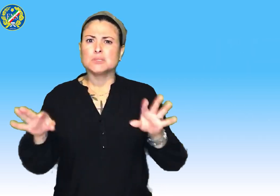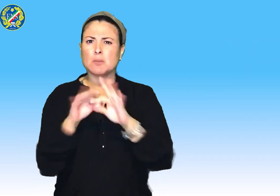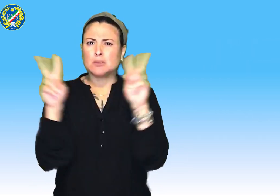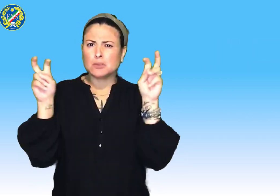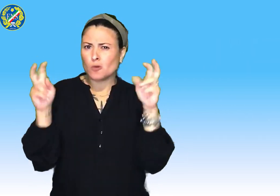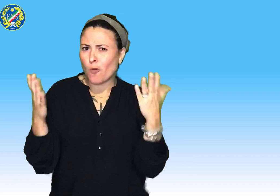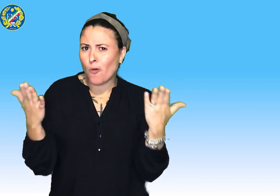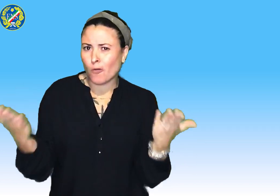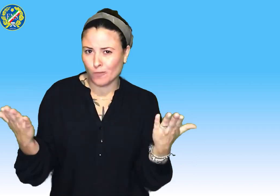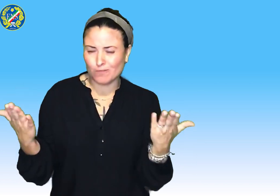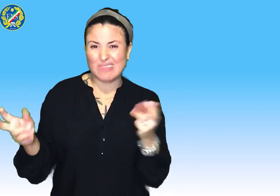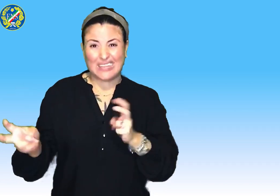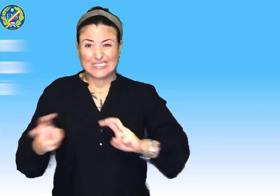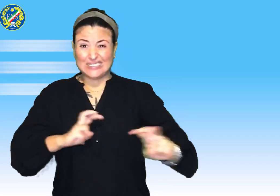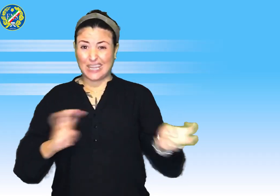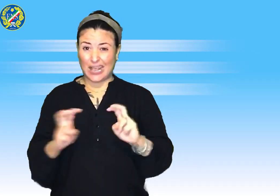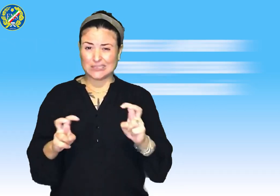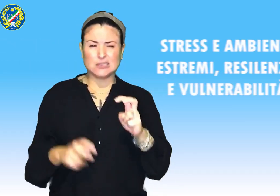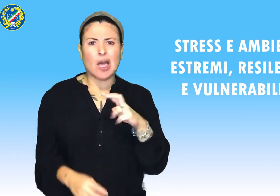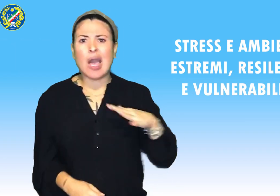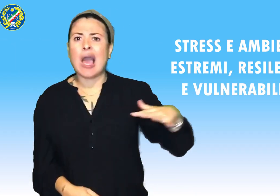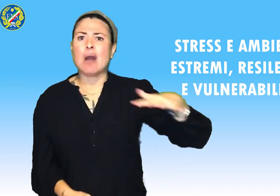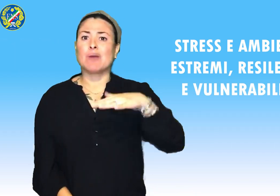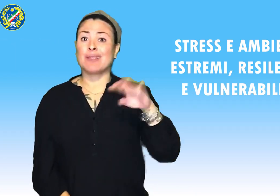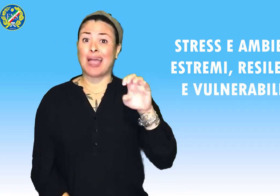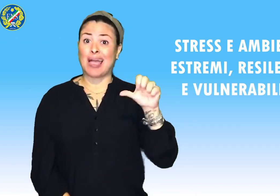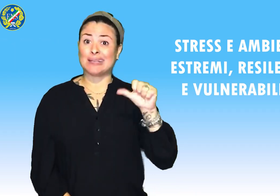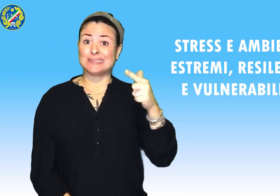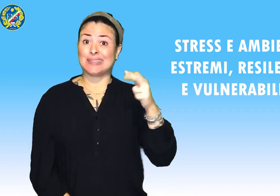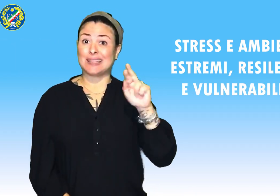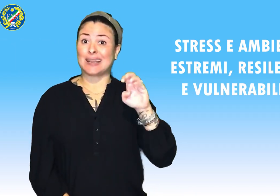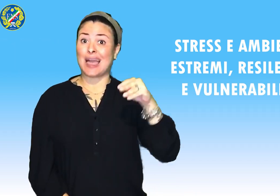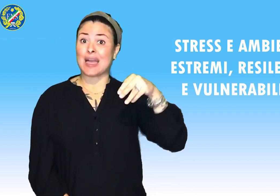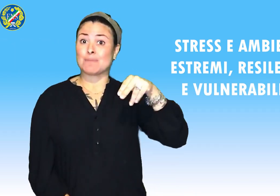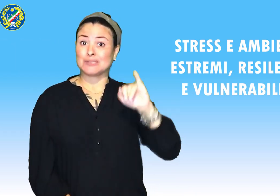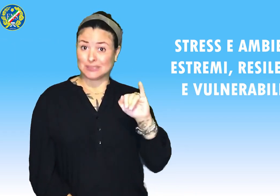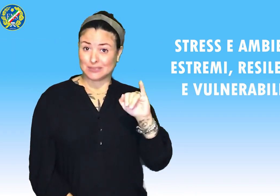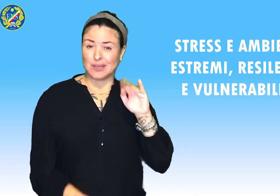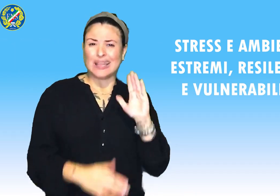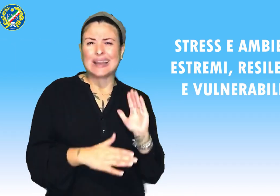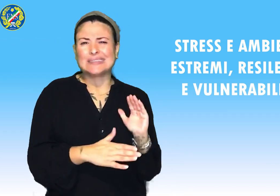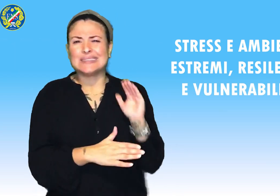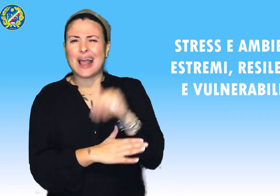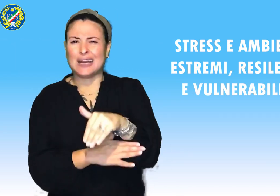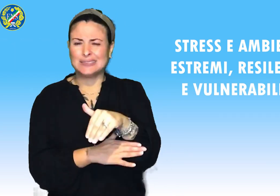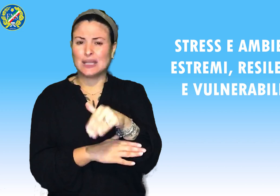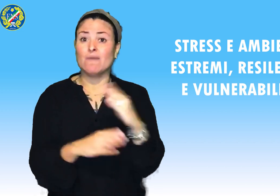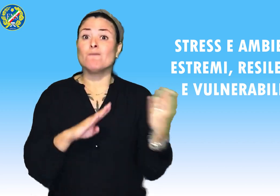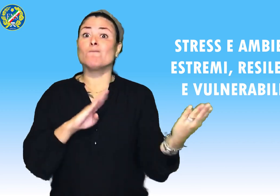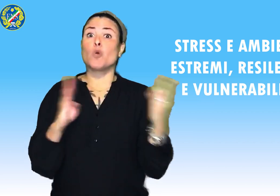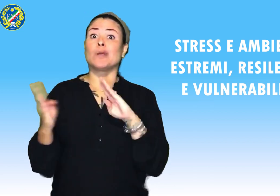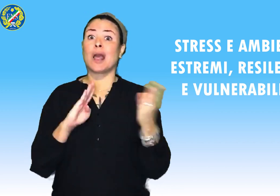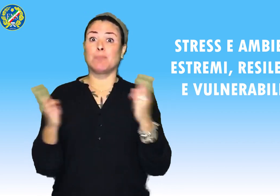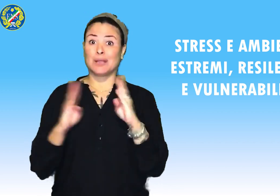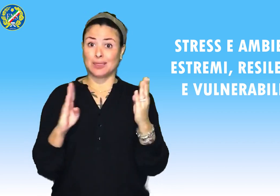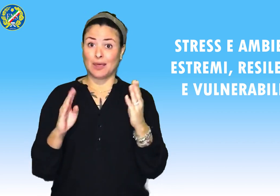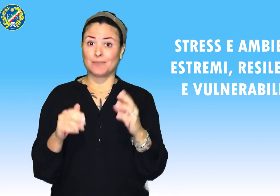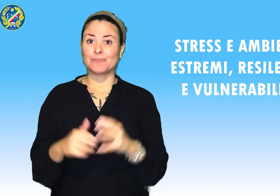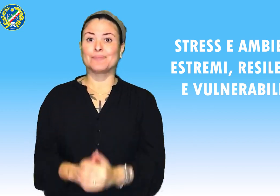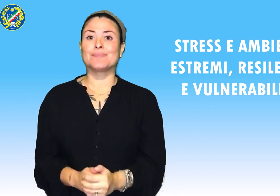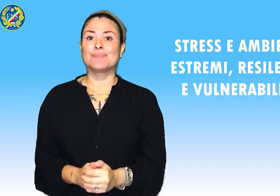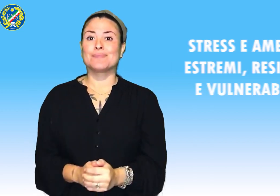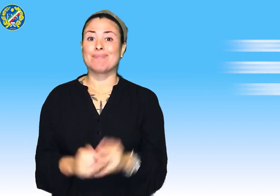ricercatore e membro del Comitato Scientifico dell’Istituto Superiore di Sanità di Roma.